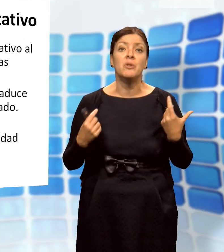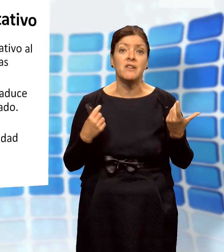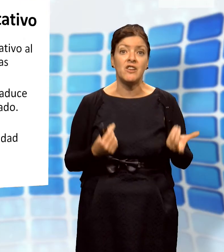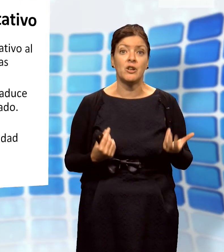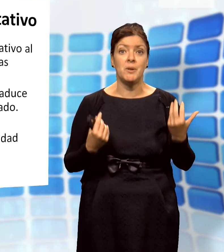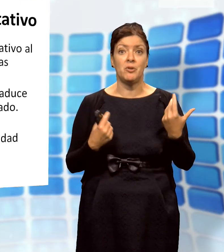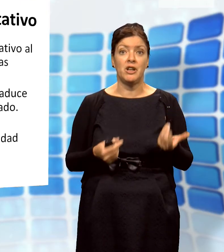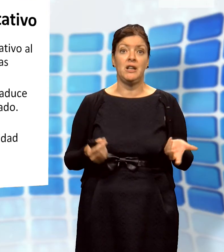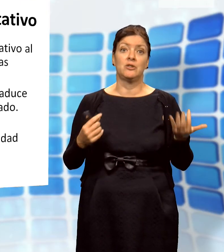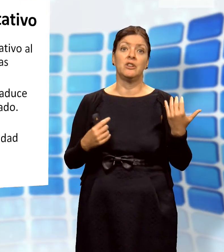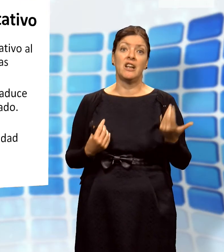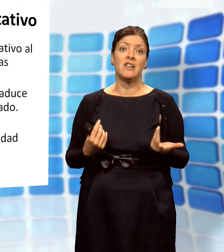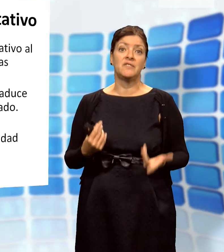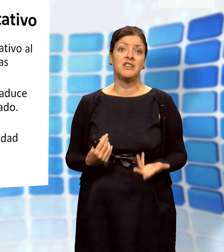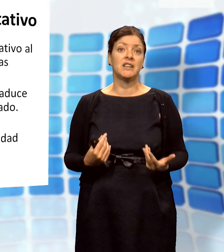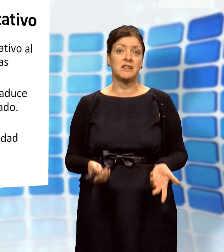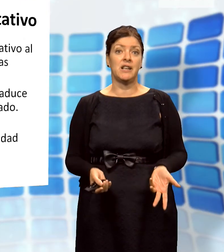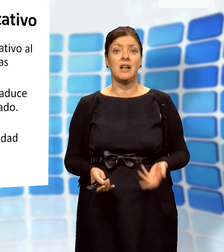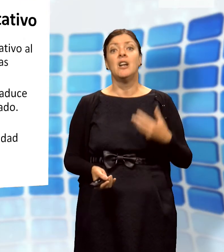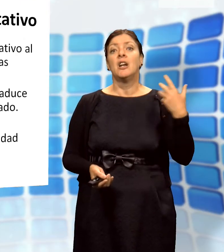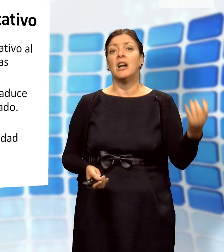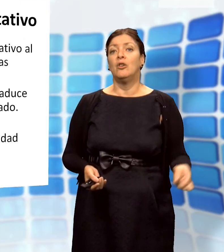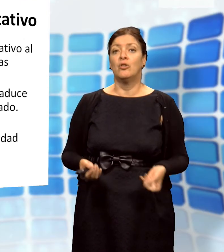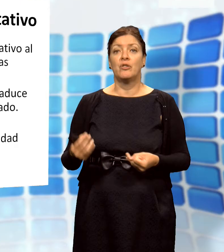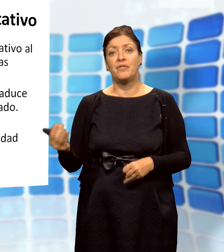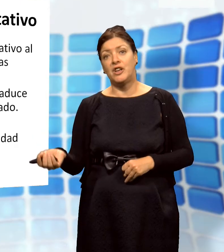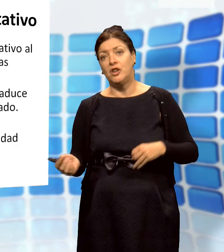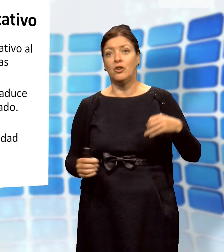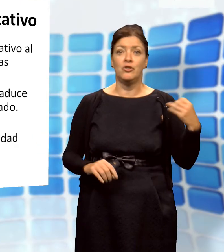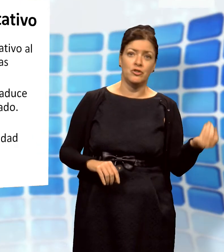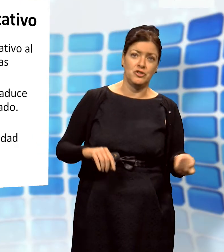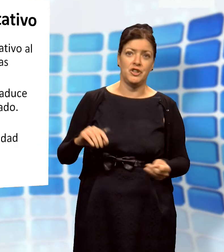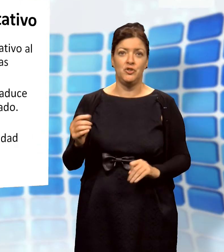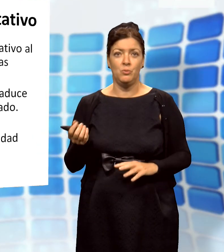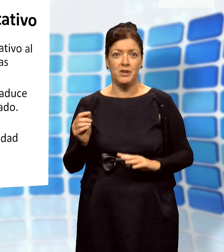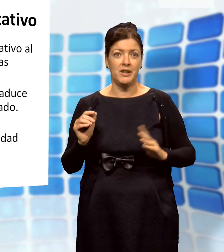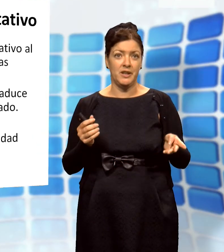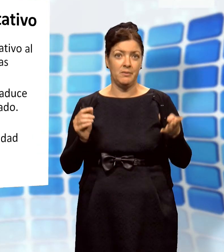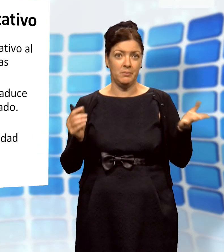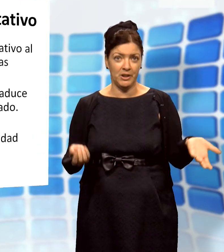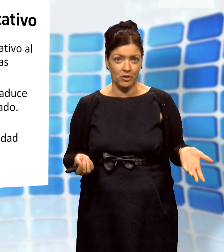edificio que me protege de las contingencias físicas externas (calor, frío, noche, lluvia, nieve, viento...)